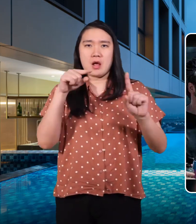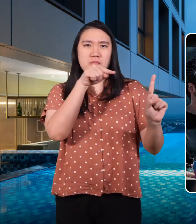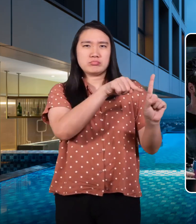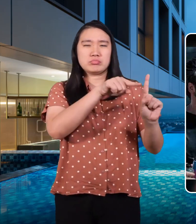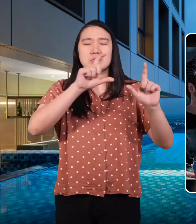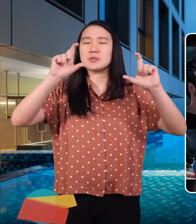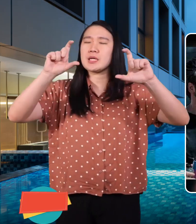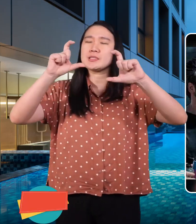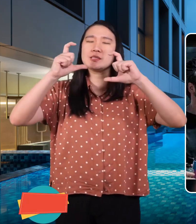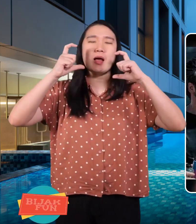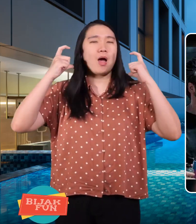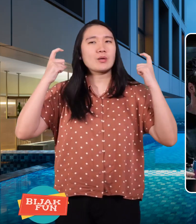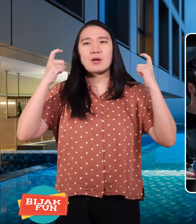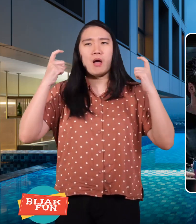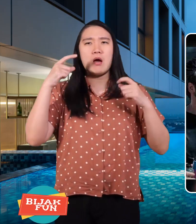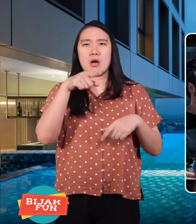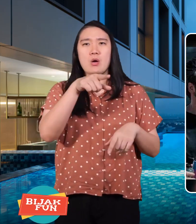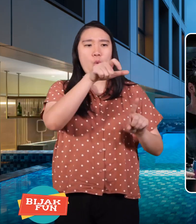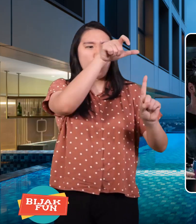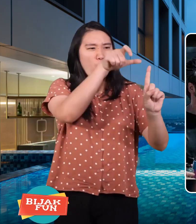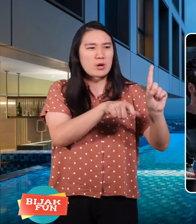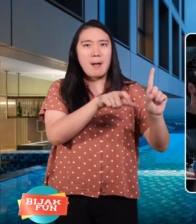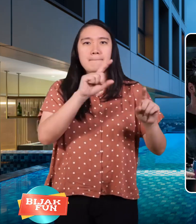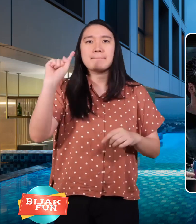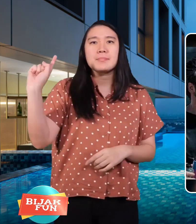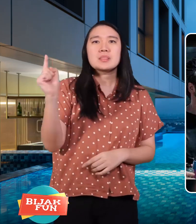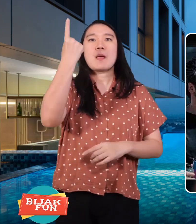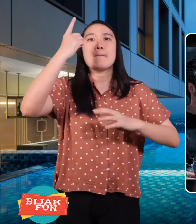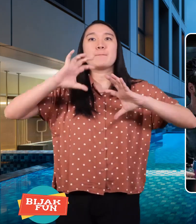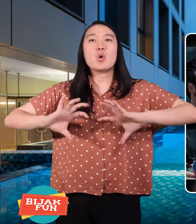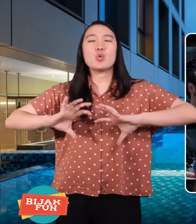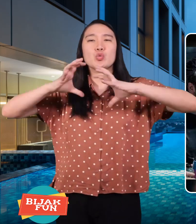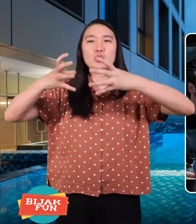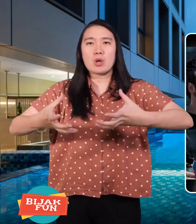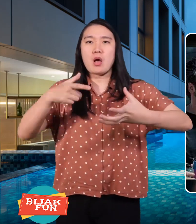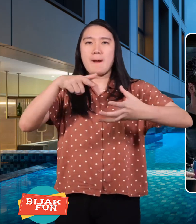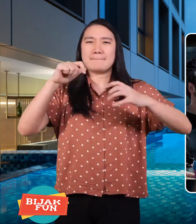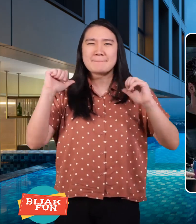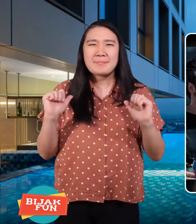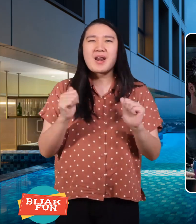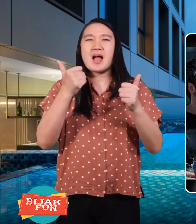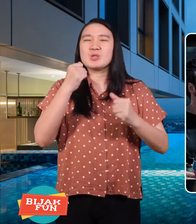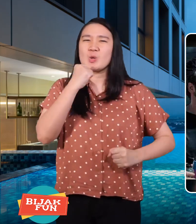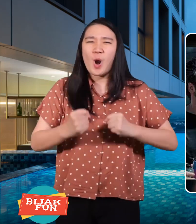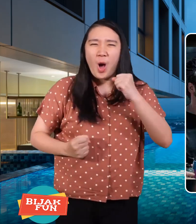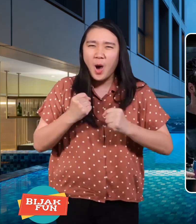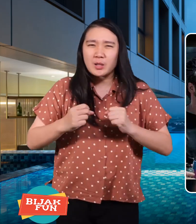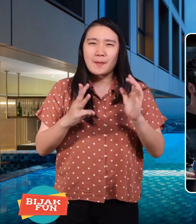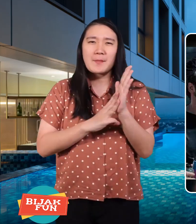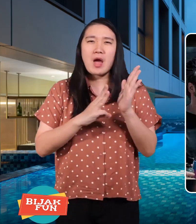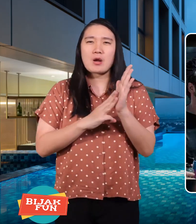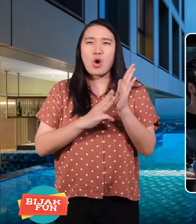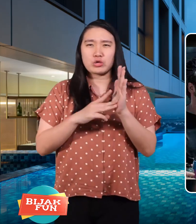ini cetak sejarah orang pertama di dunia yang berhasil lari maraton